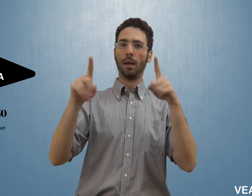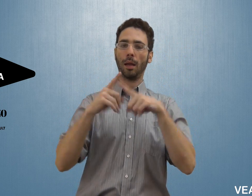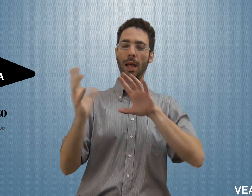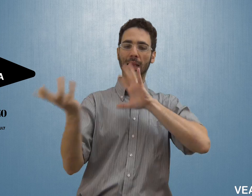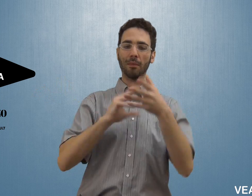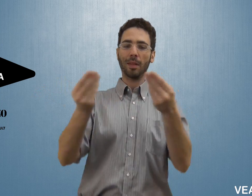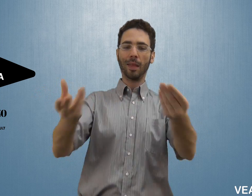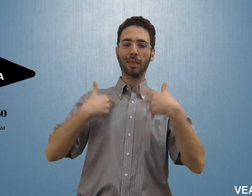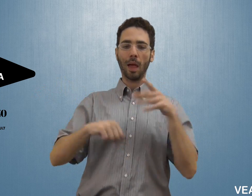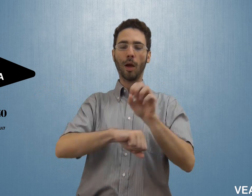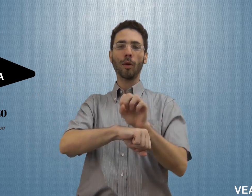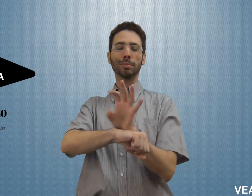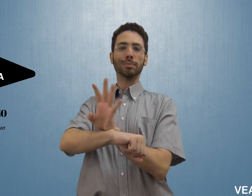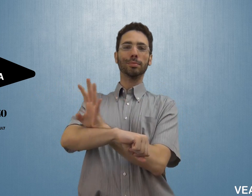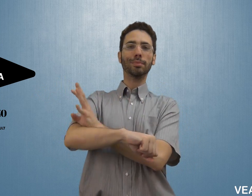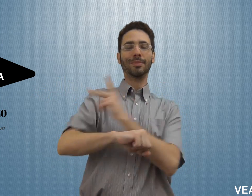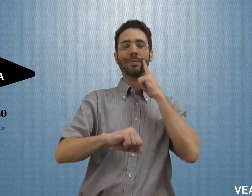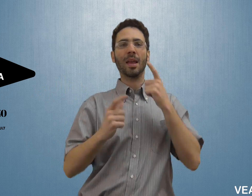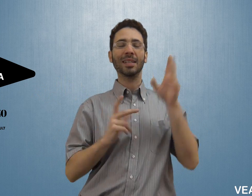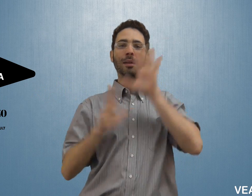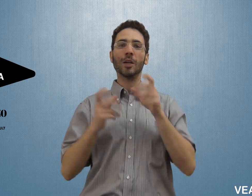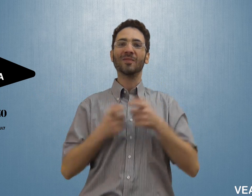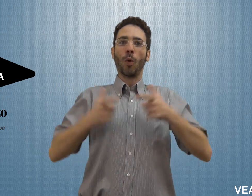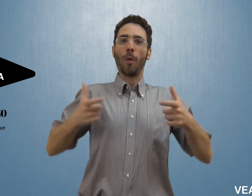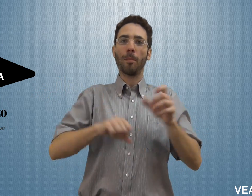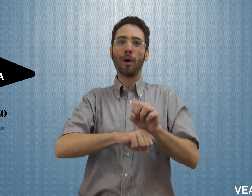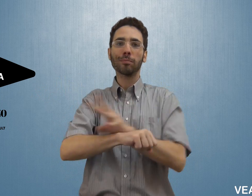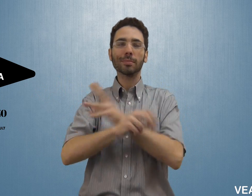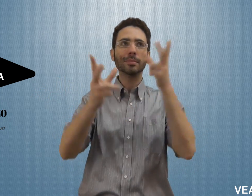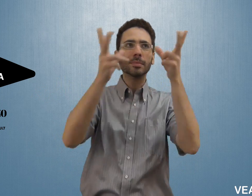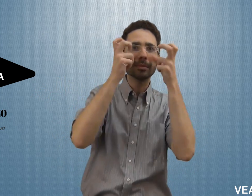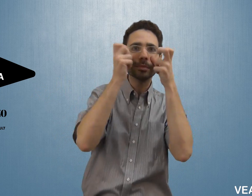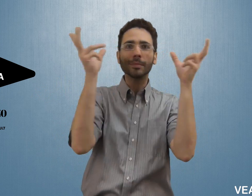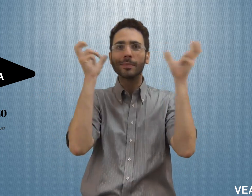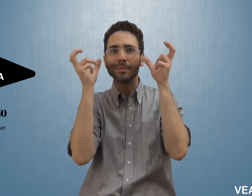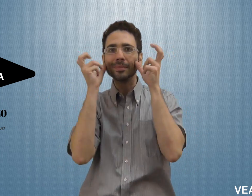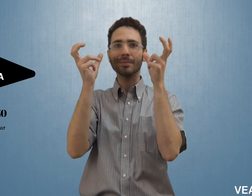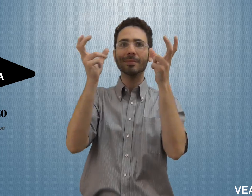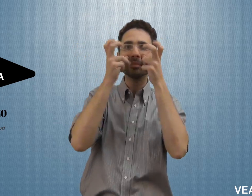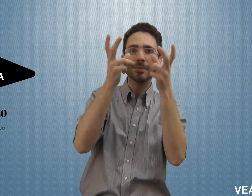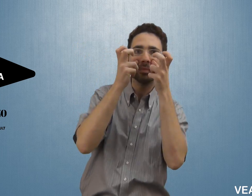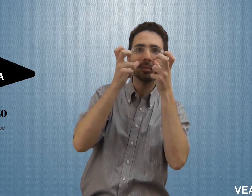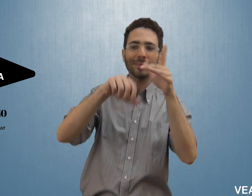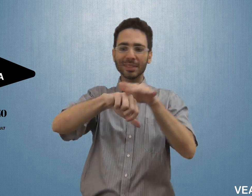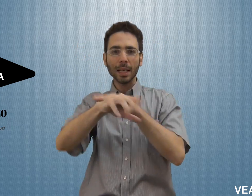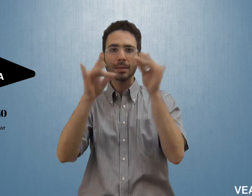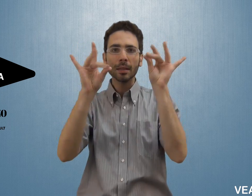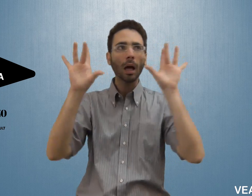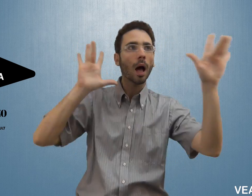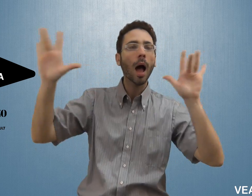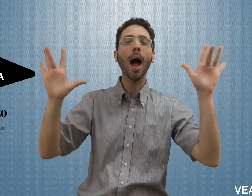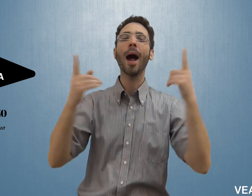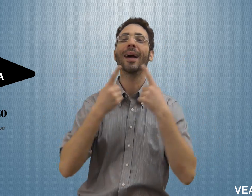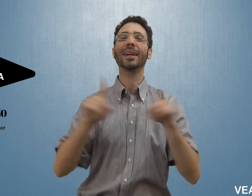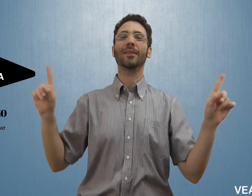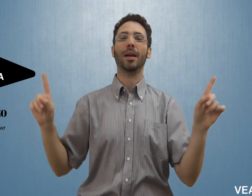in un tentativo di amplificare i sensi.